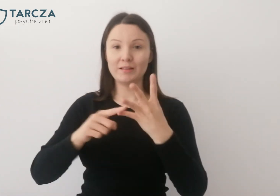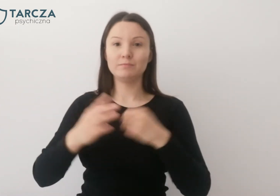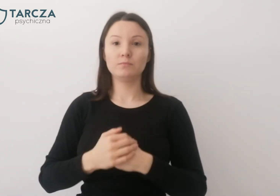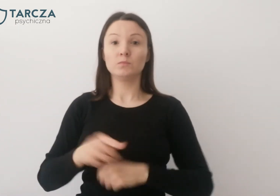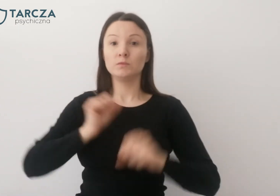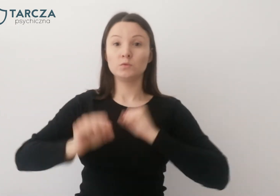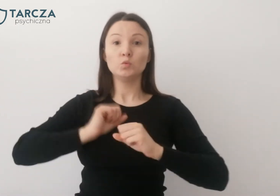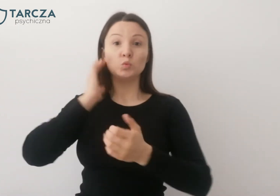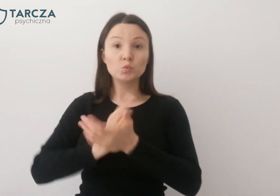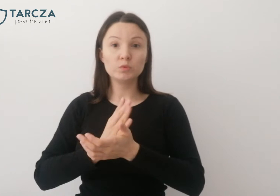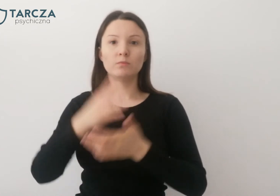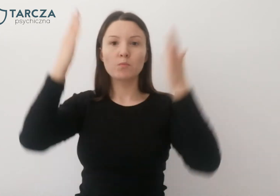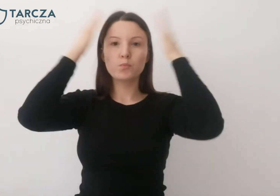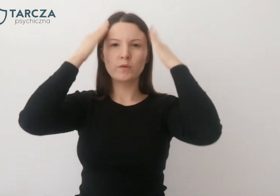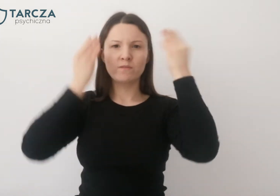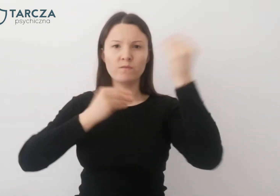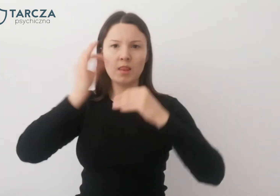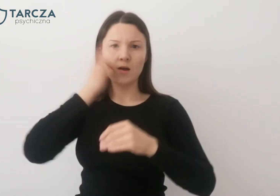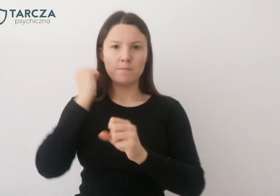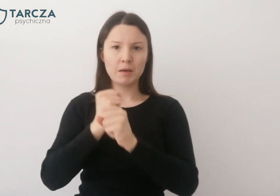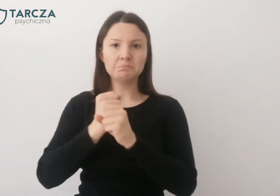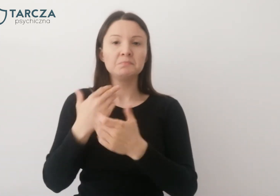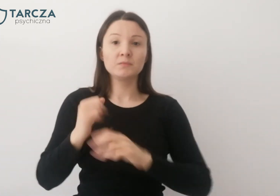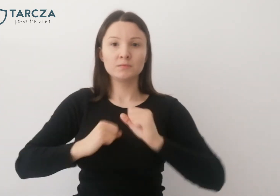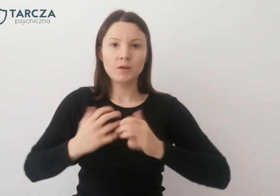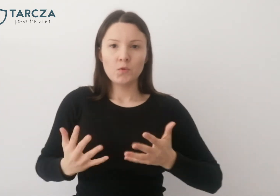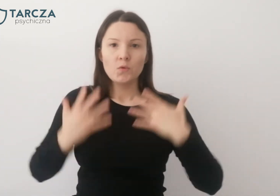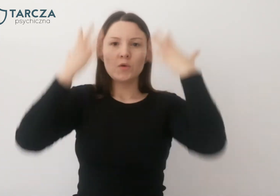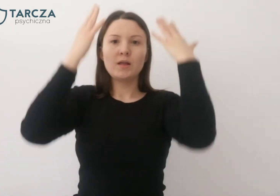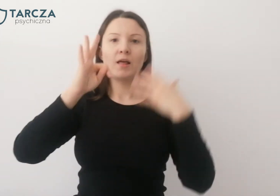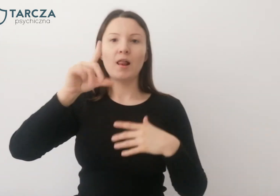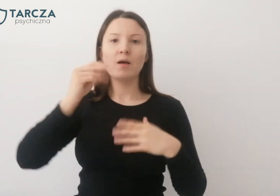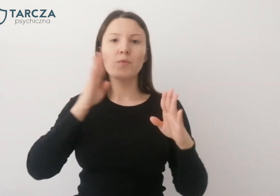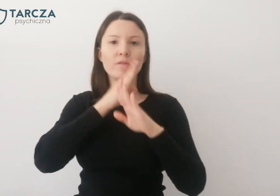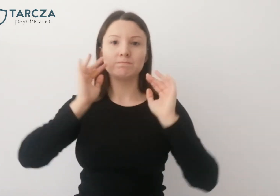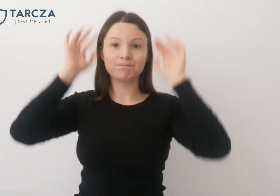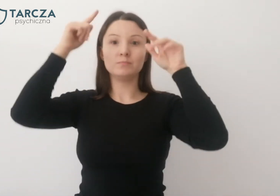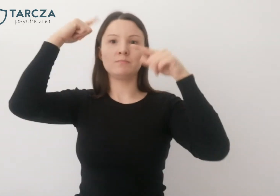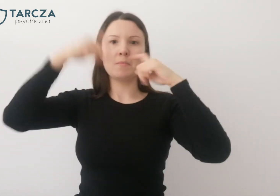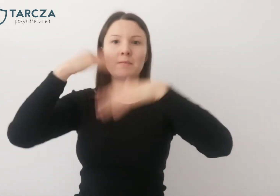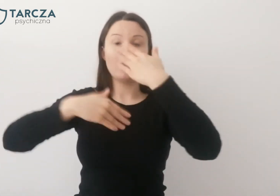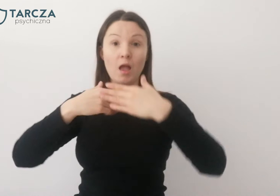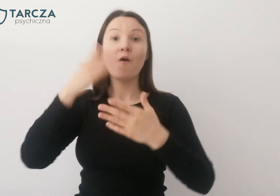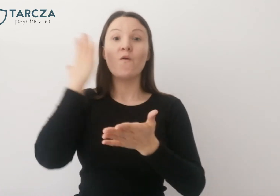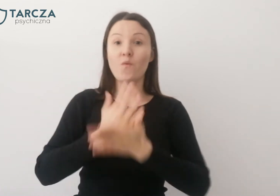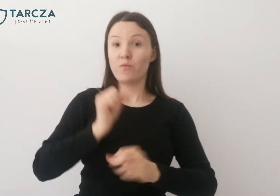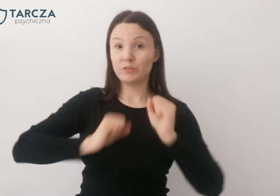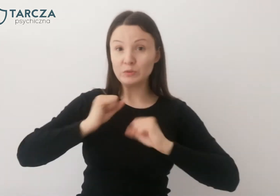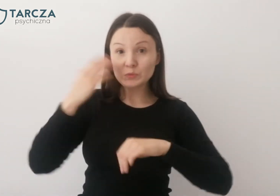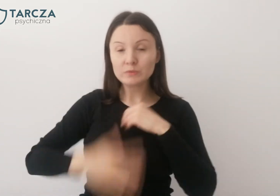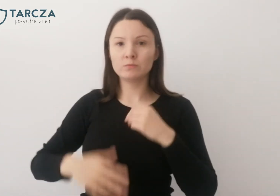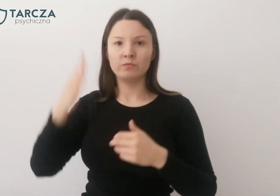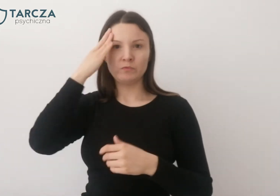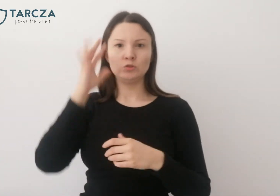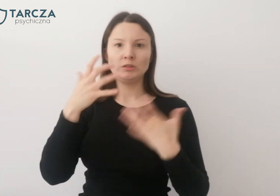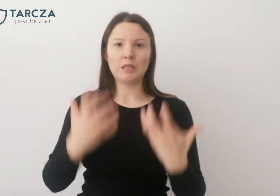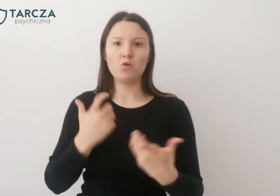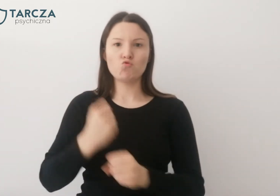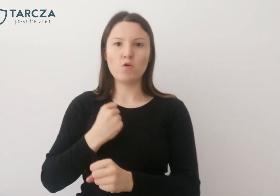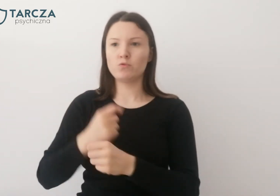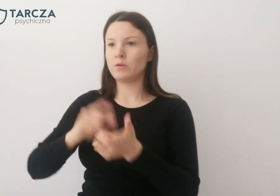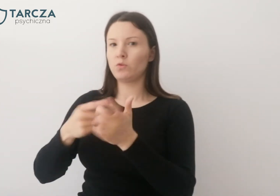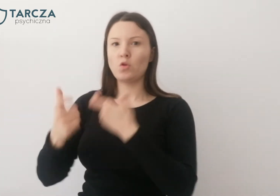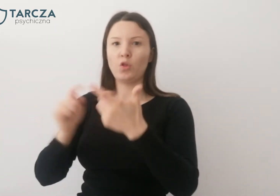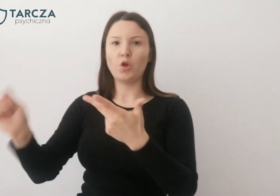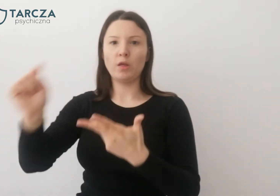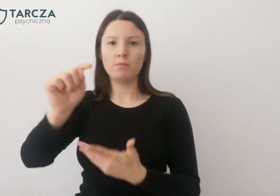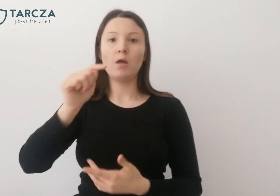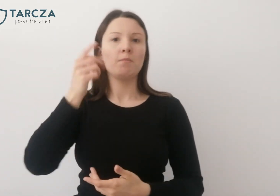Po czwarte ćwiczenia dodają energii, dotleniają mózg, który lepiej pracuje, a tym samym będziesz wiedział co masz zrobić.